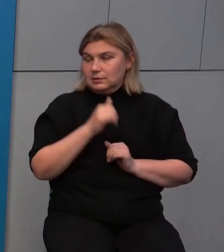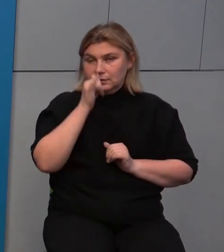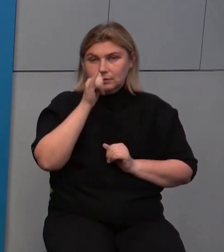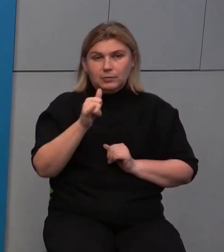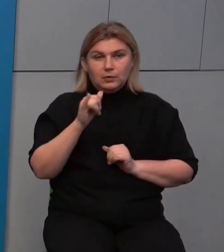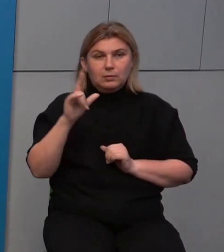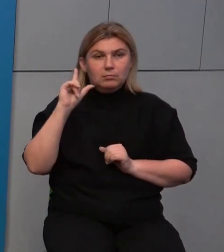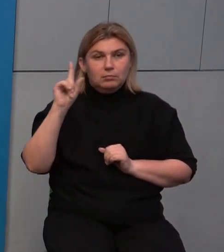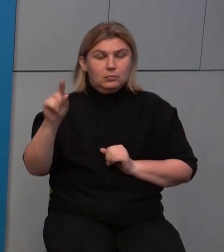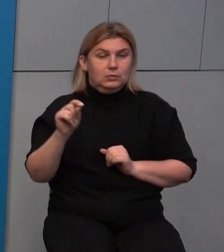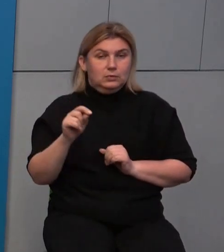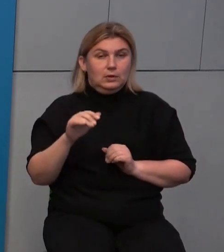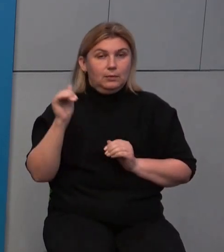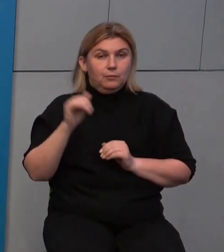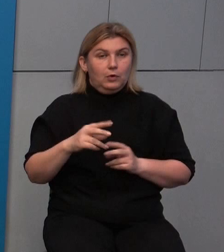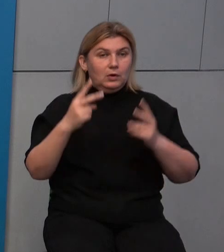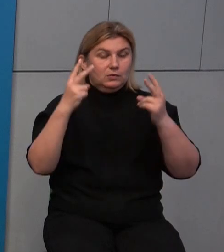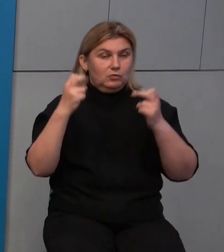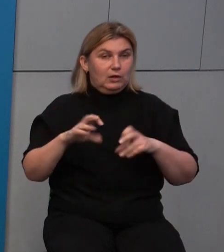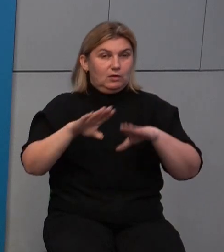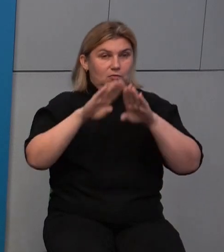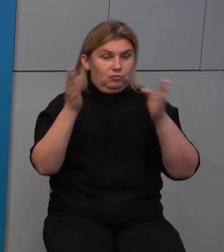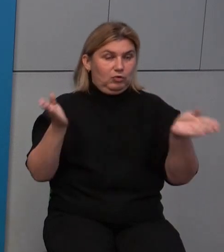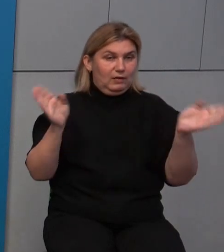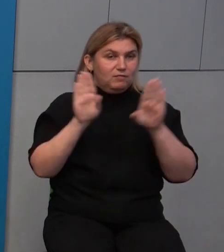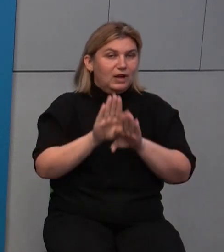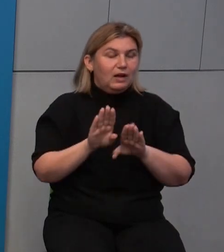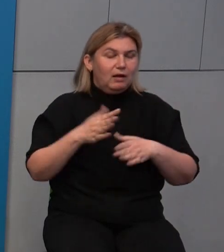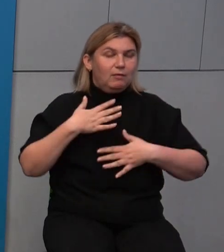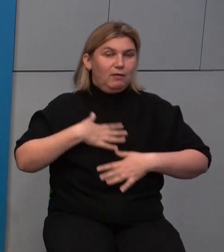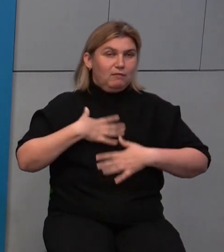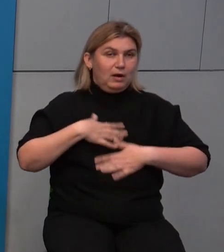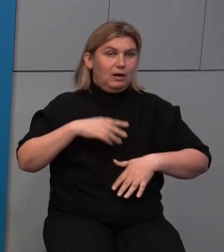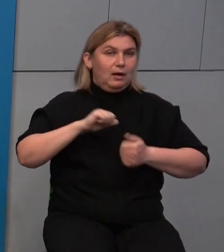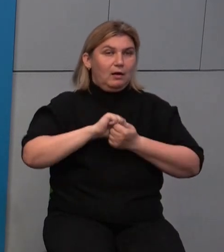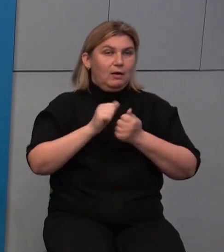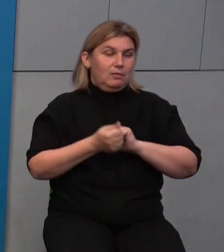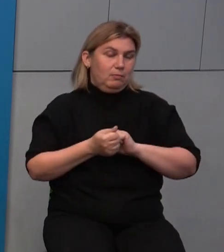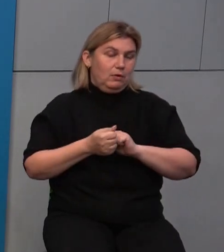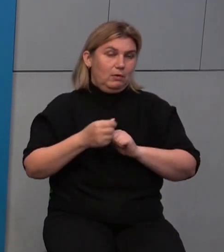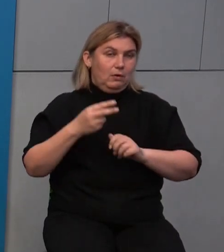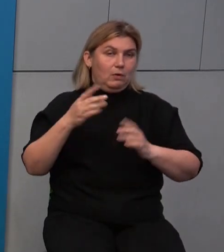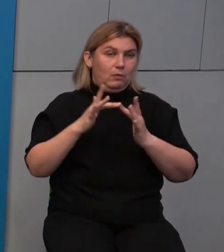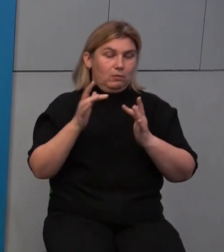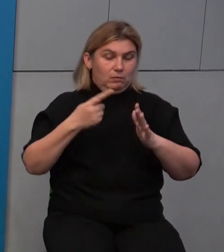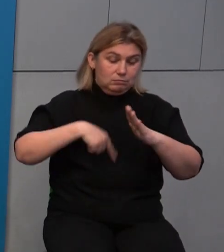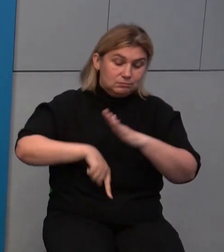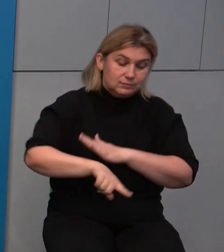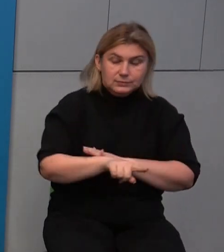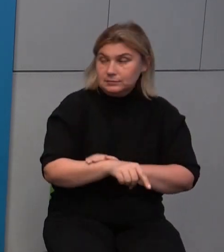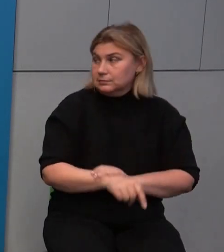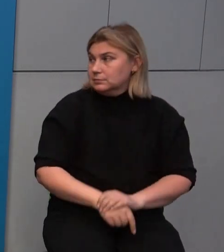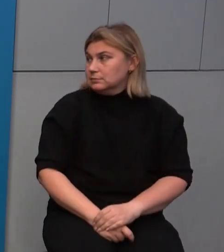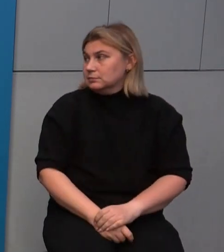On co najwyżej mógł siedzieć w szafie albo w wannie, albo pod łóżkiem, albo nie wiem gdzie. No ale rzeczywiście